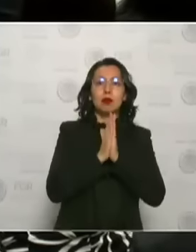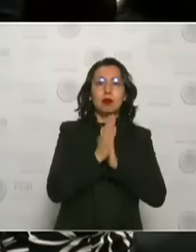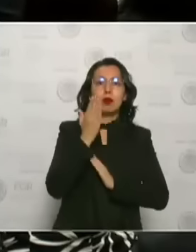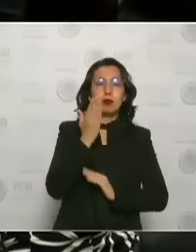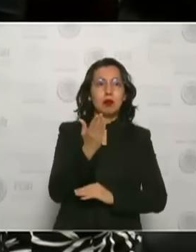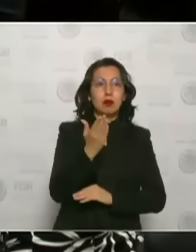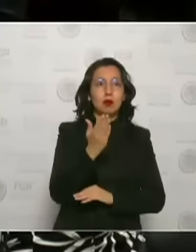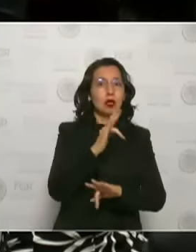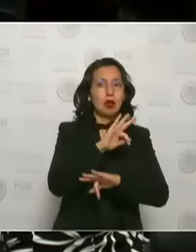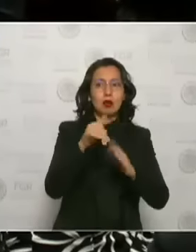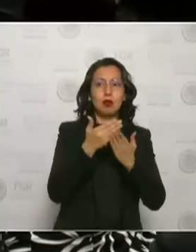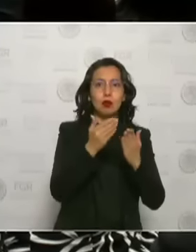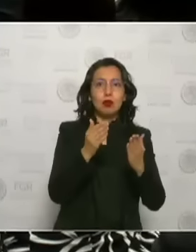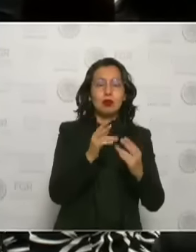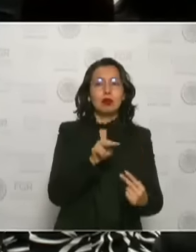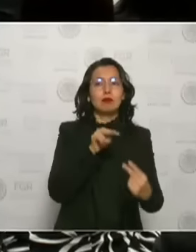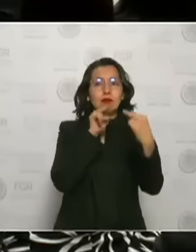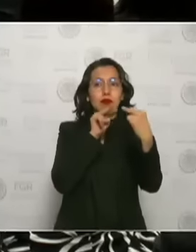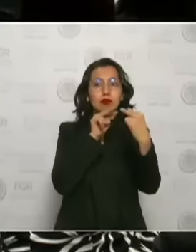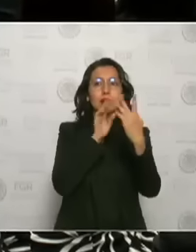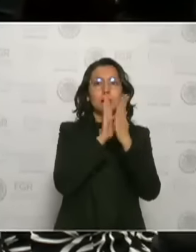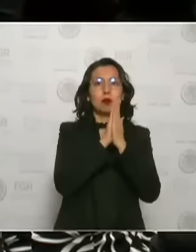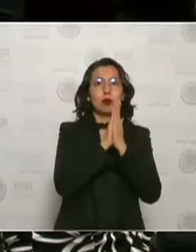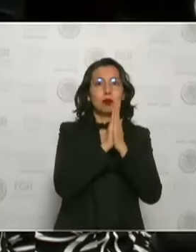todos, todes a dirigir miradas hacia donde ya se